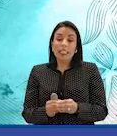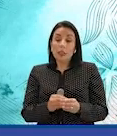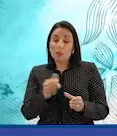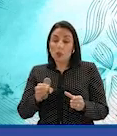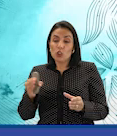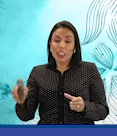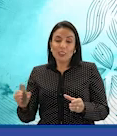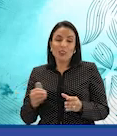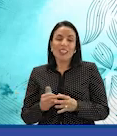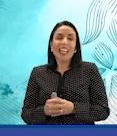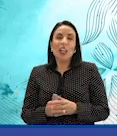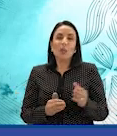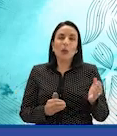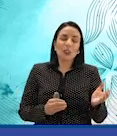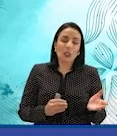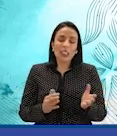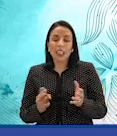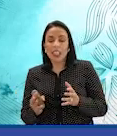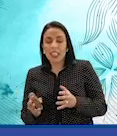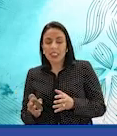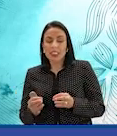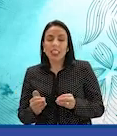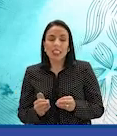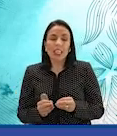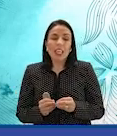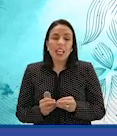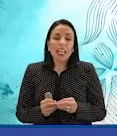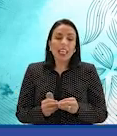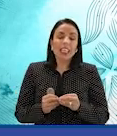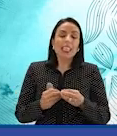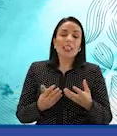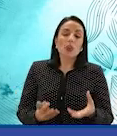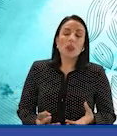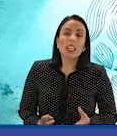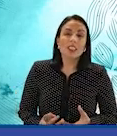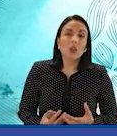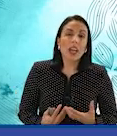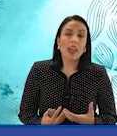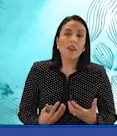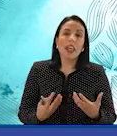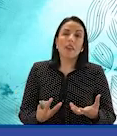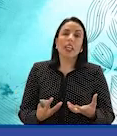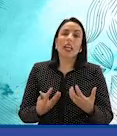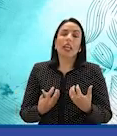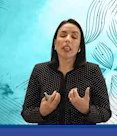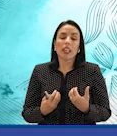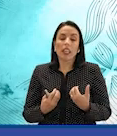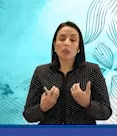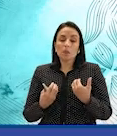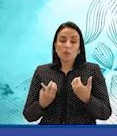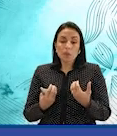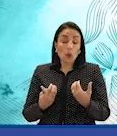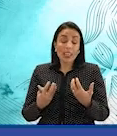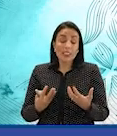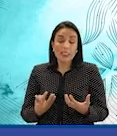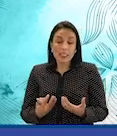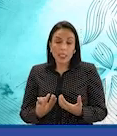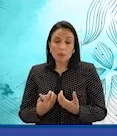del proceso, de la aprobación interna y externa y de esa comunicación que debe de haber entre el o existir,